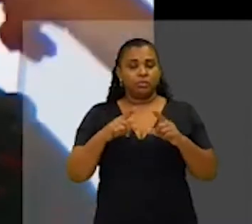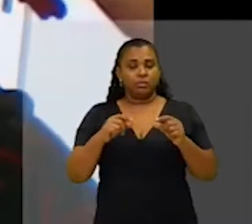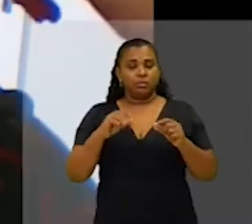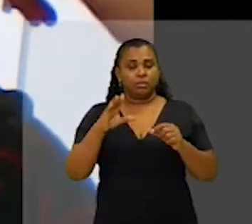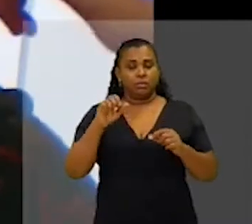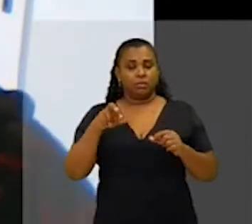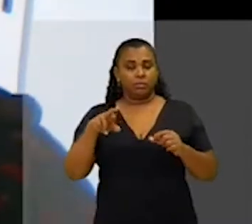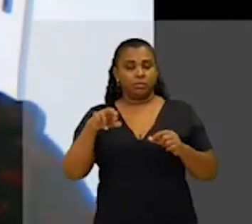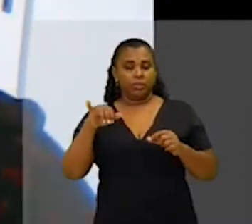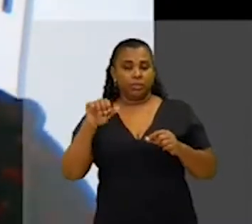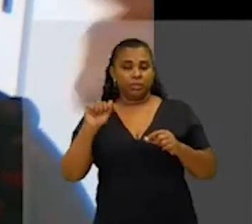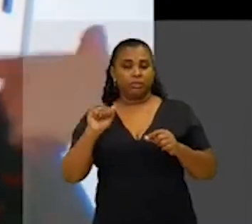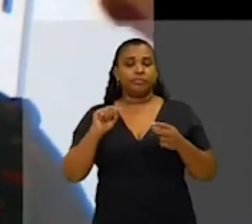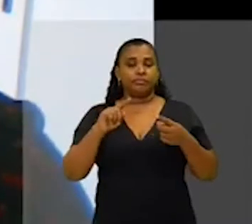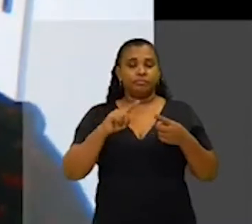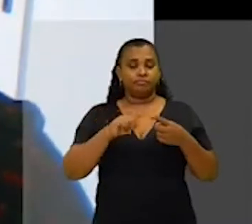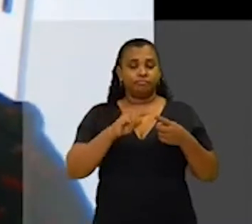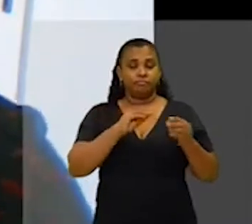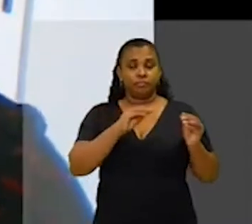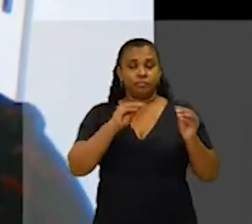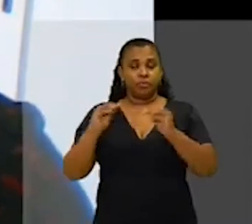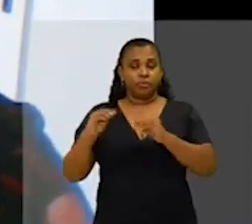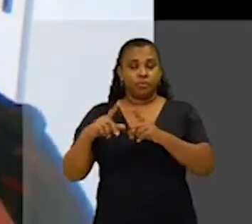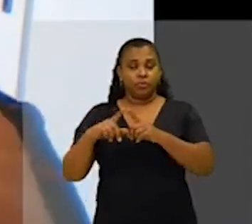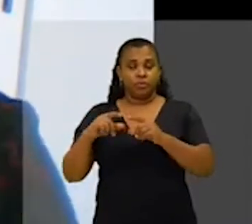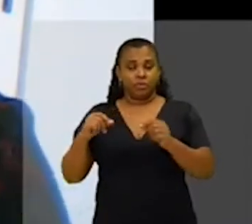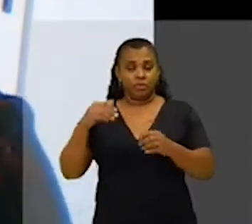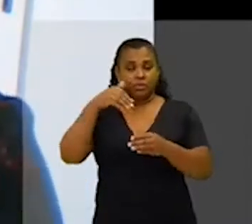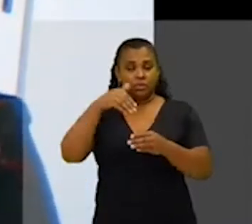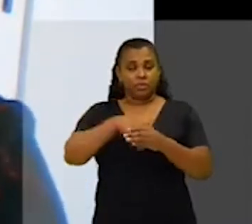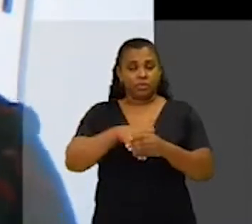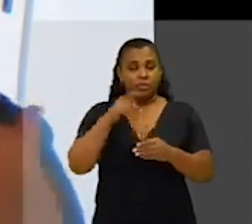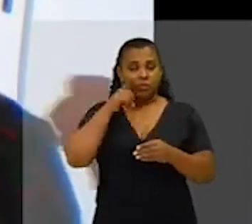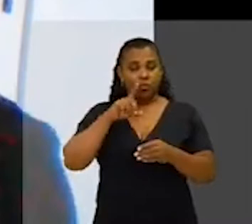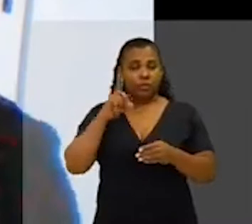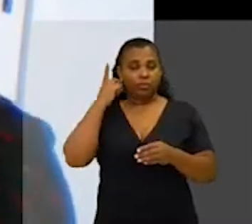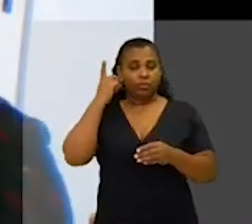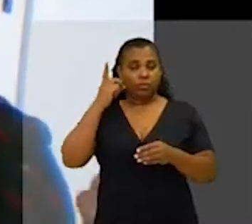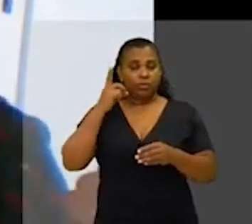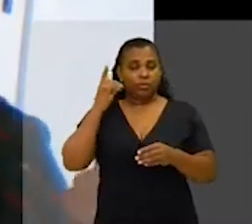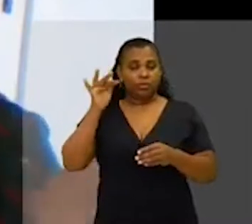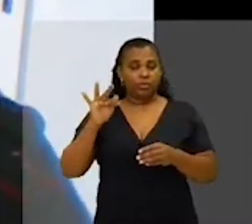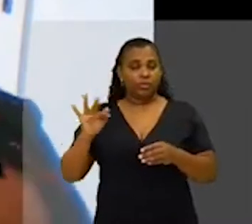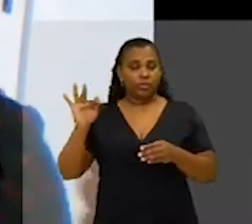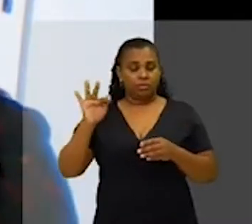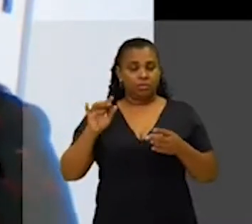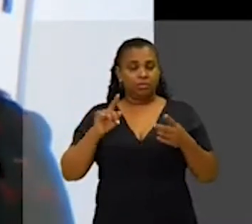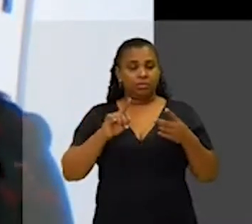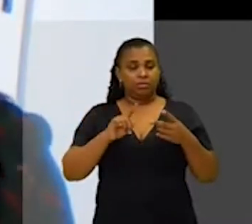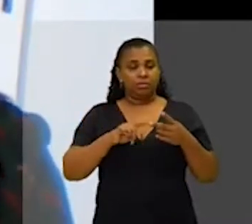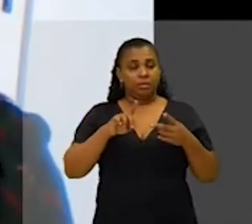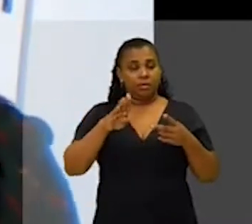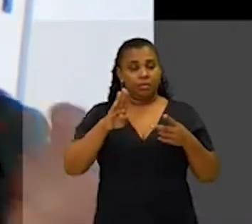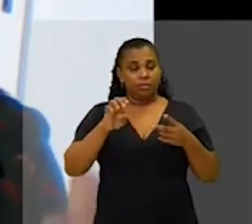vai para Brasília eleito deputado federal pela Gonçalo você cartão essência do mesmo ato coletivo